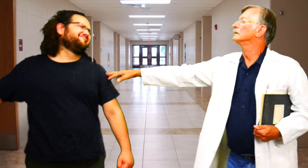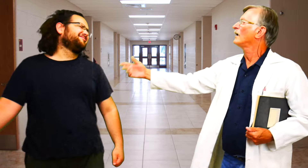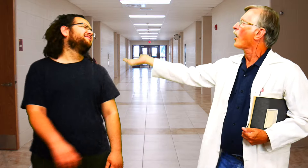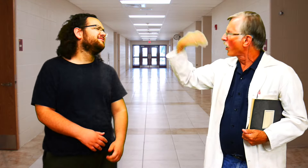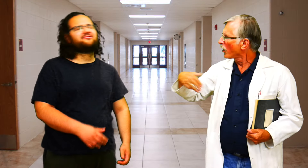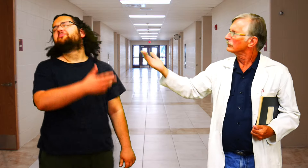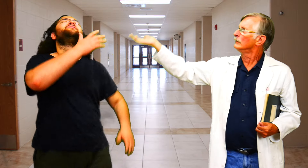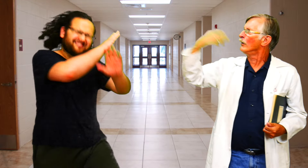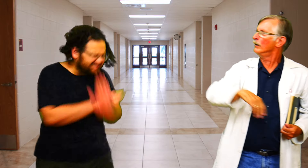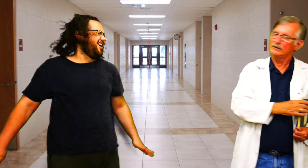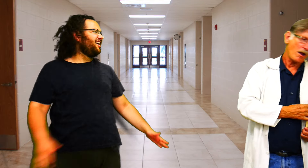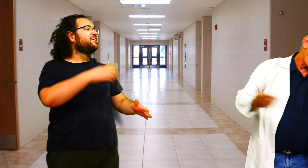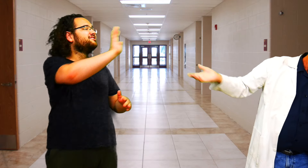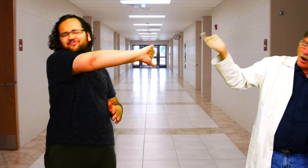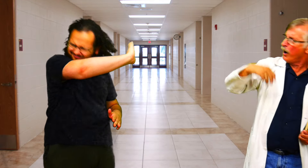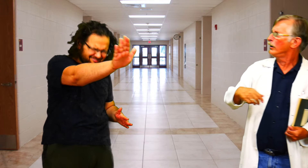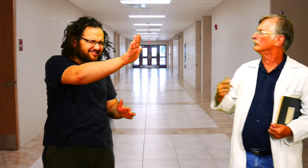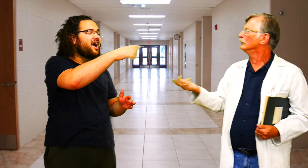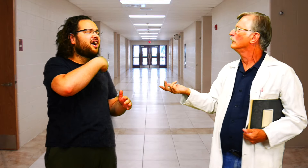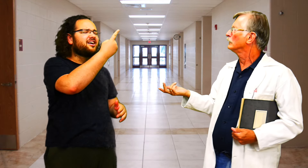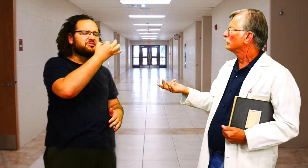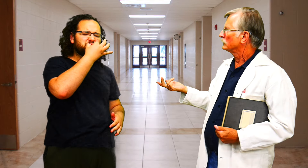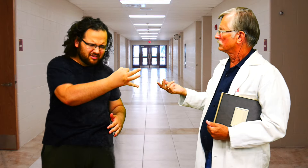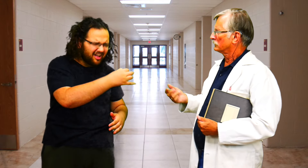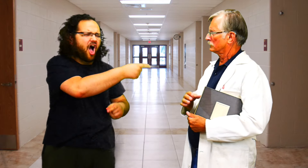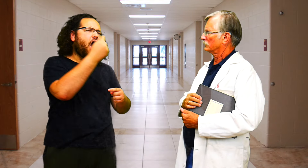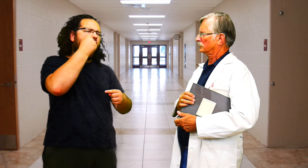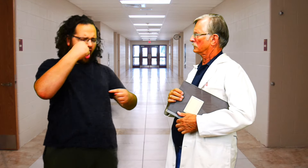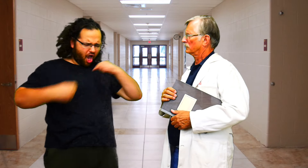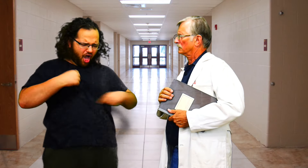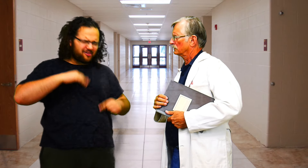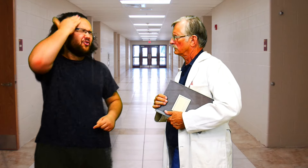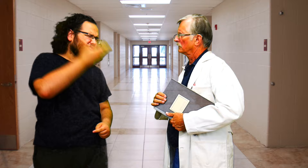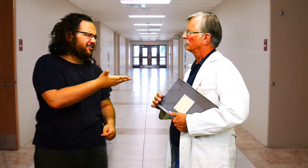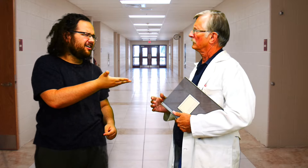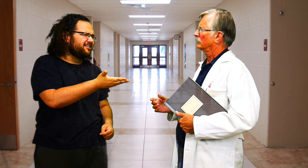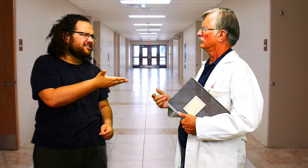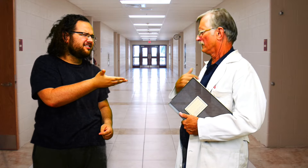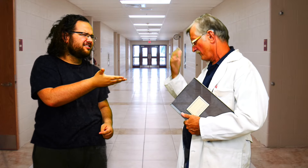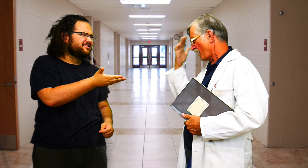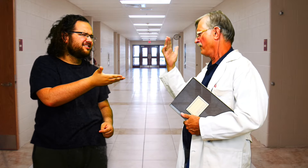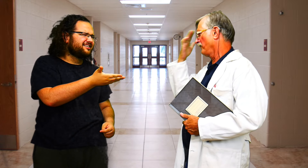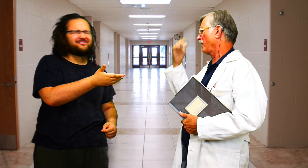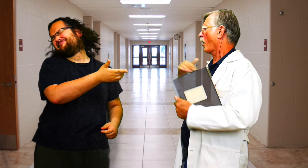Chodź! - Nie ma mowy! Mam tylko pytanie: diagnozujesz mnie, ale skąd wiesz co mi dolega? Bo wiem.